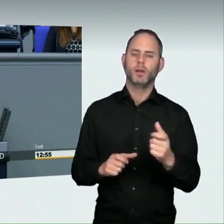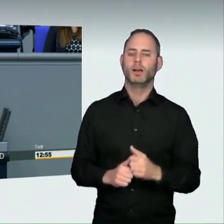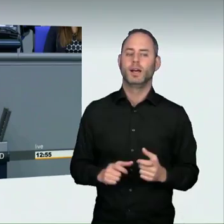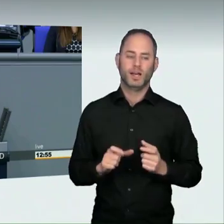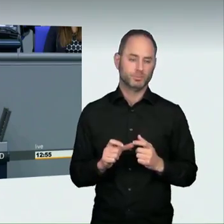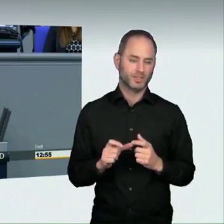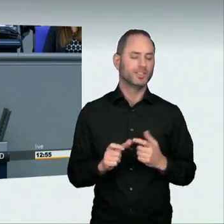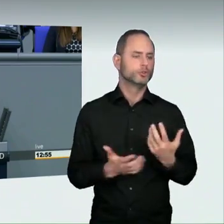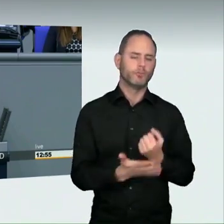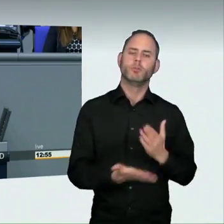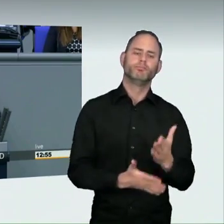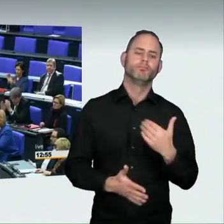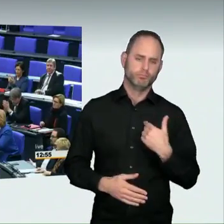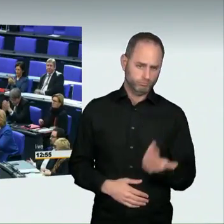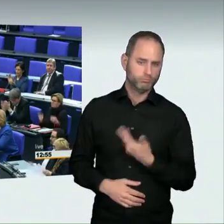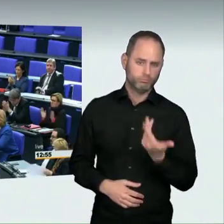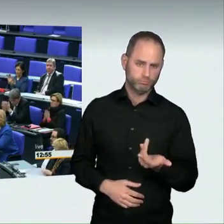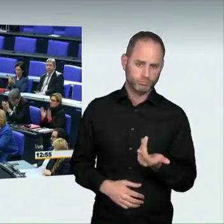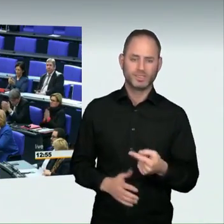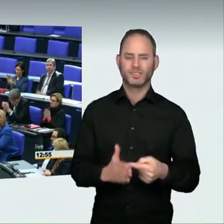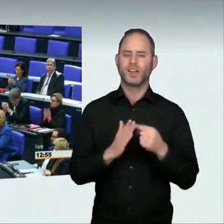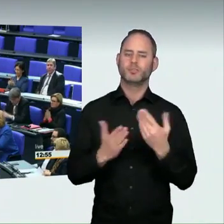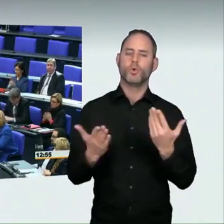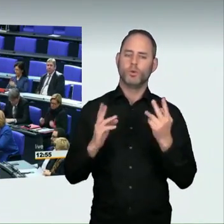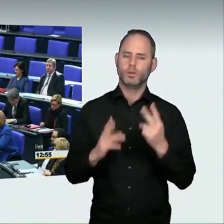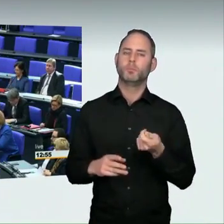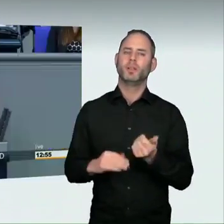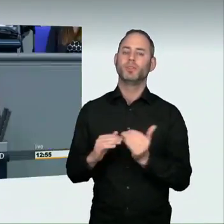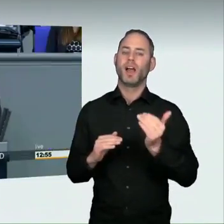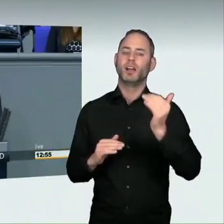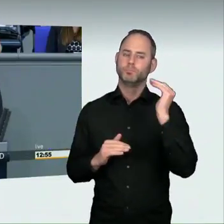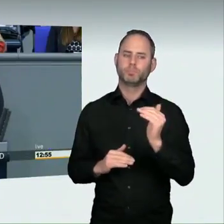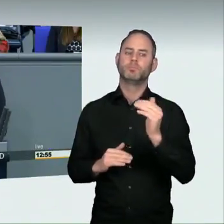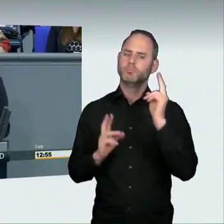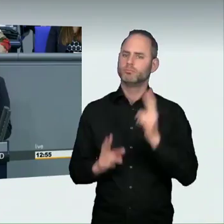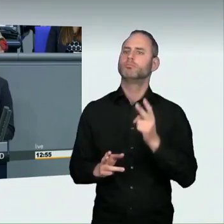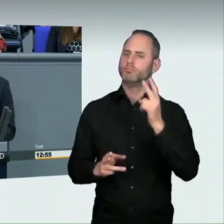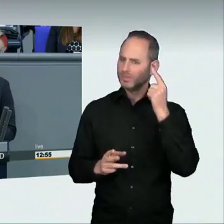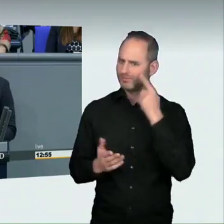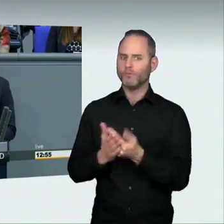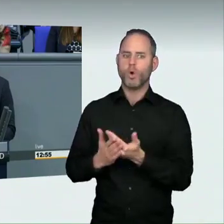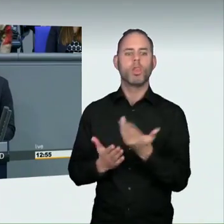liebe Kolleginnen und Kollegen. (Applaus) Natürlich kann die Mietpreisbremse noch besser werden; keine Frage.